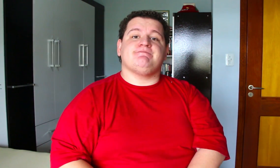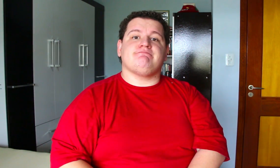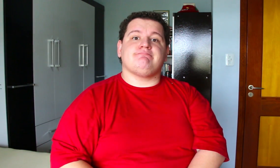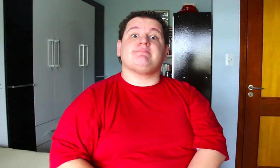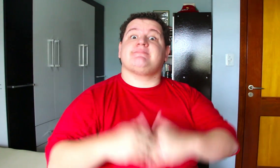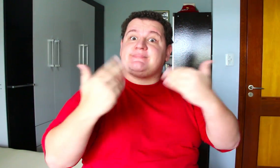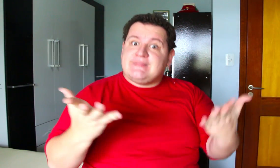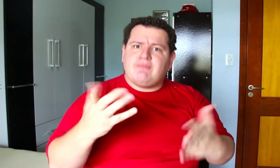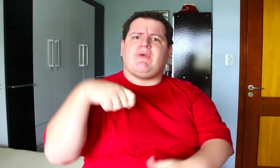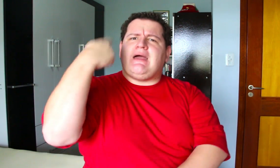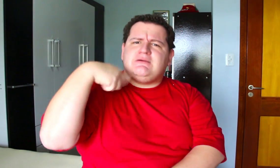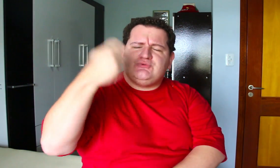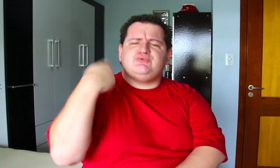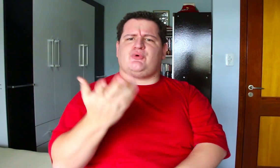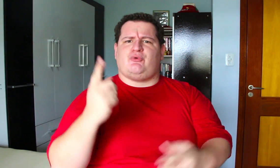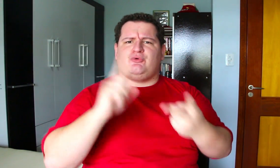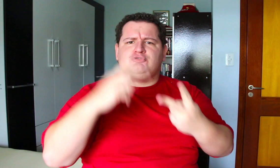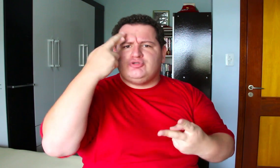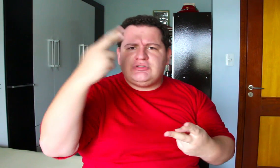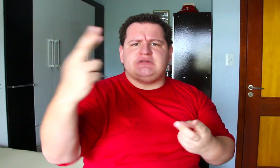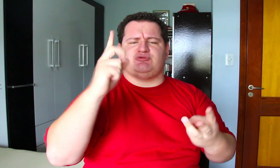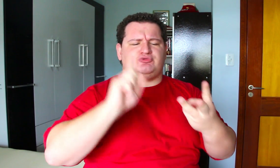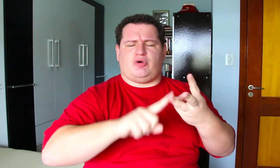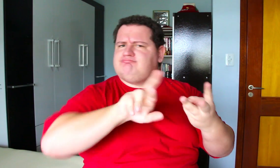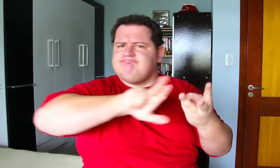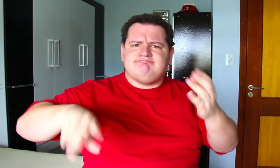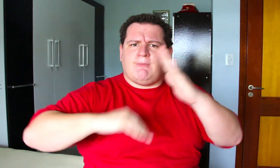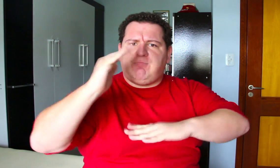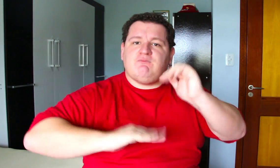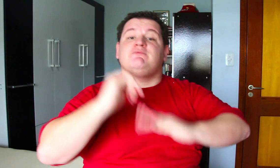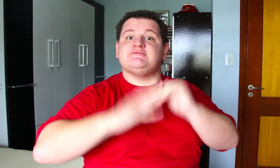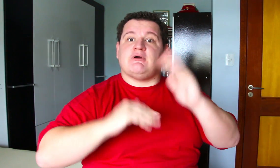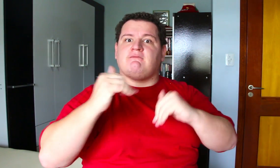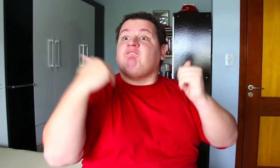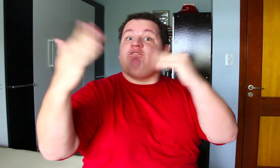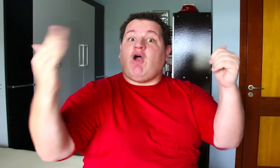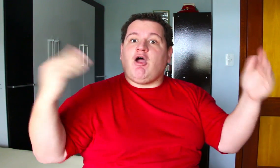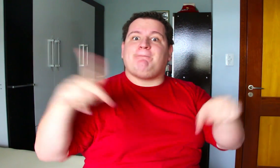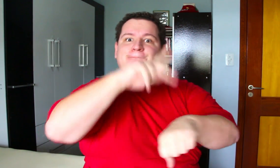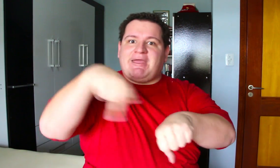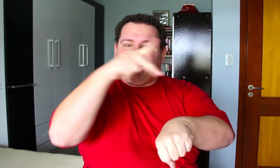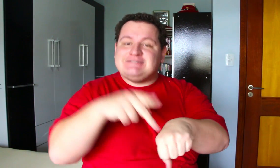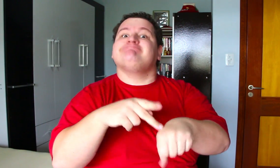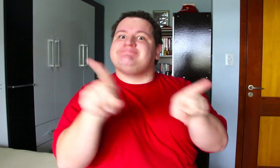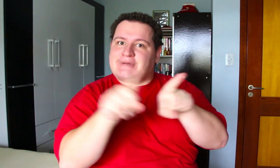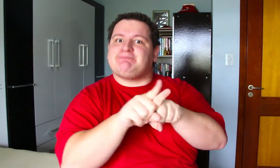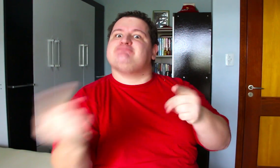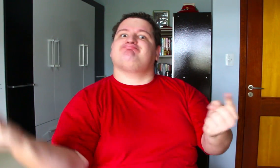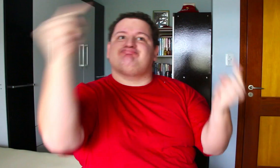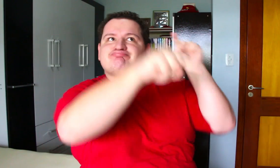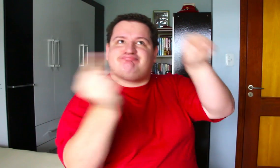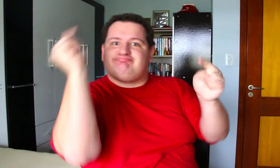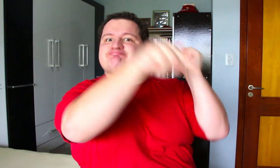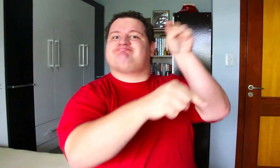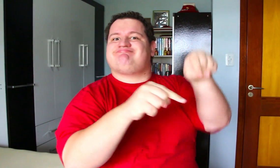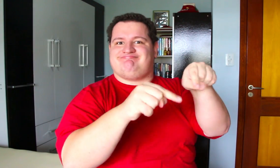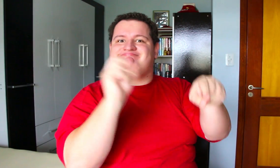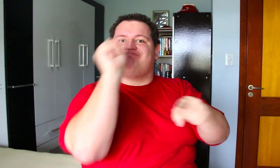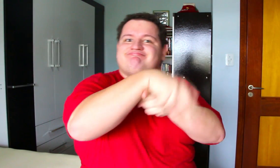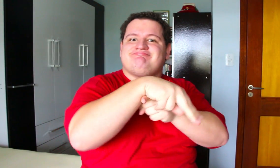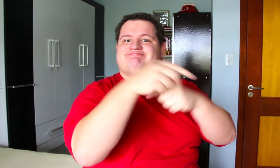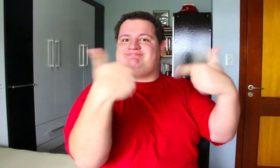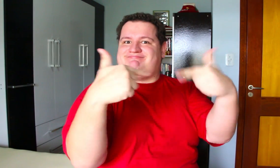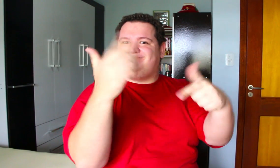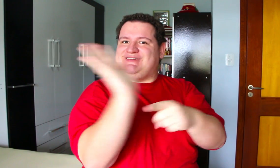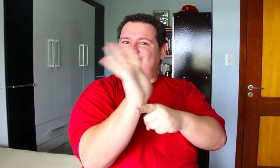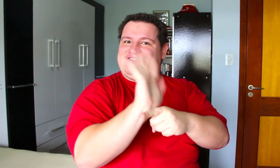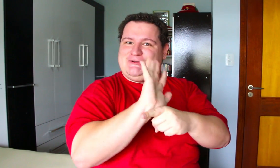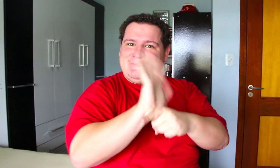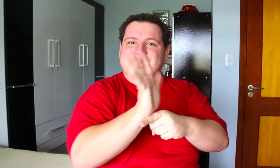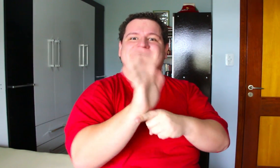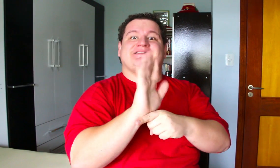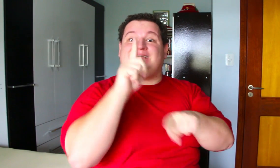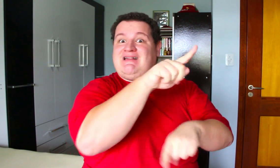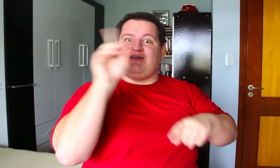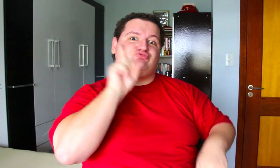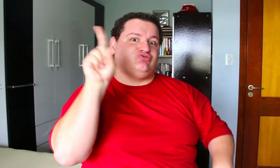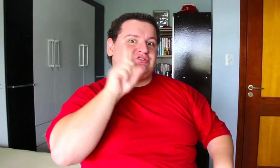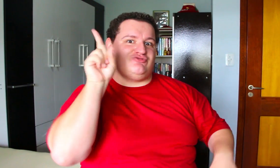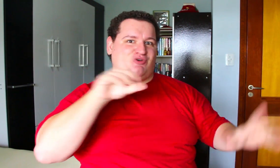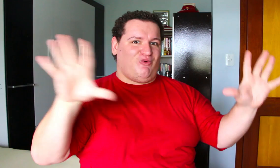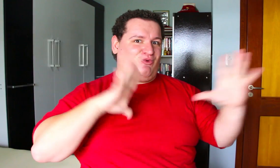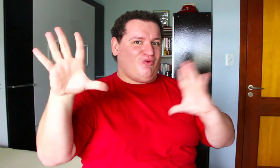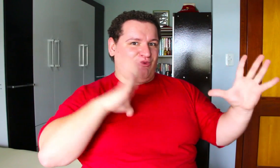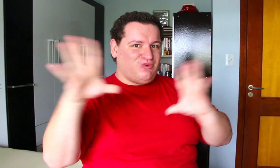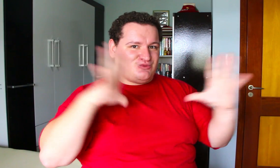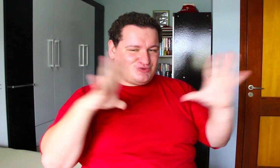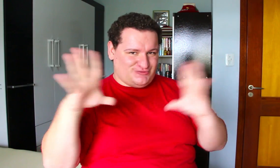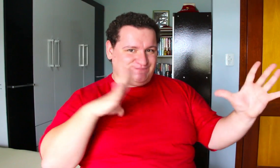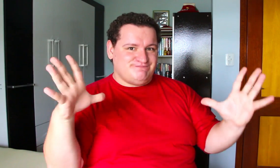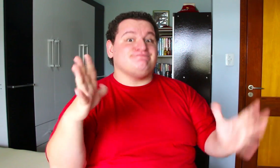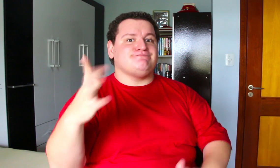Os atores, diretores e profissionais de variados países também vão para trabalhar em filmes de Hollywood.